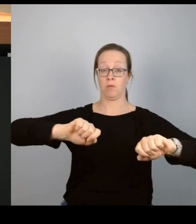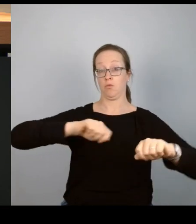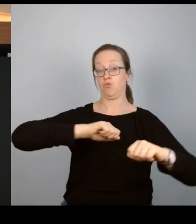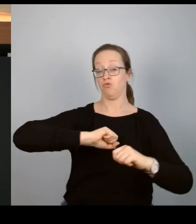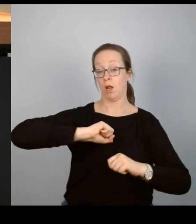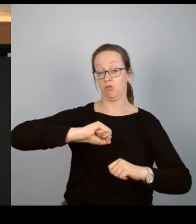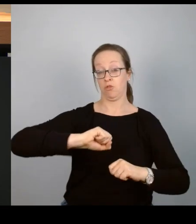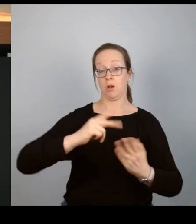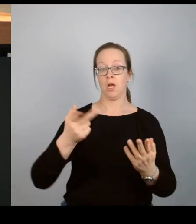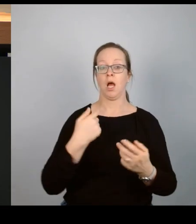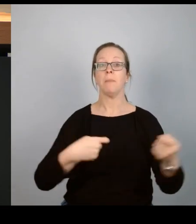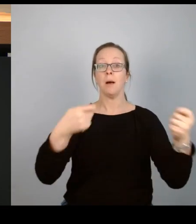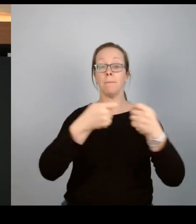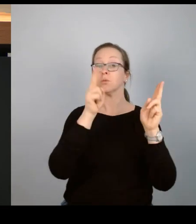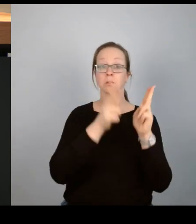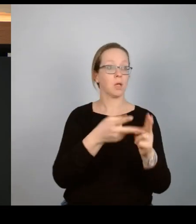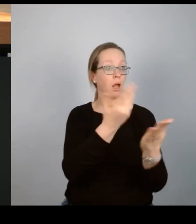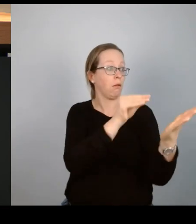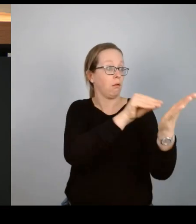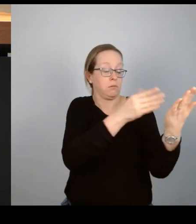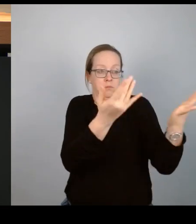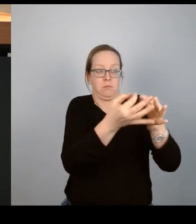der CSU haben alles bewirkt, nur nicht das, was es sollte.